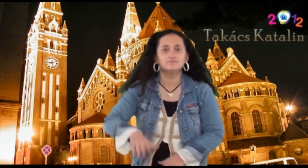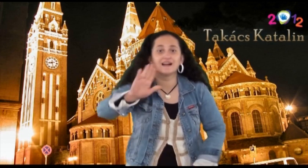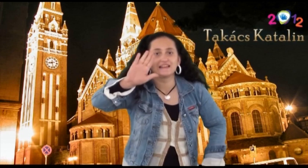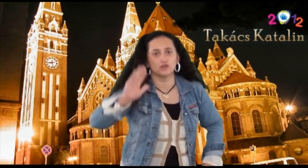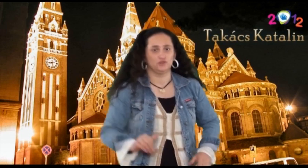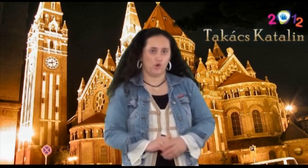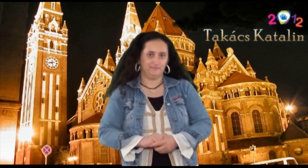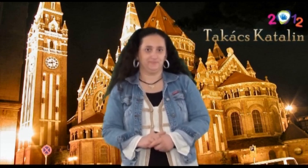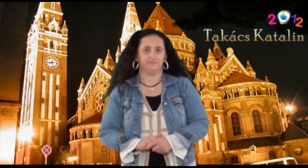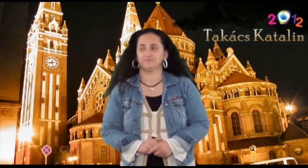Sziasztok!